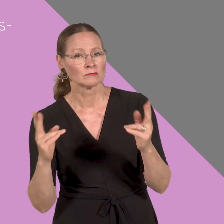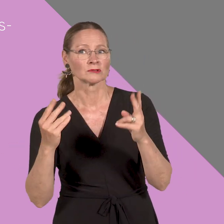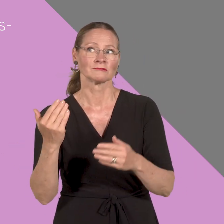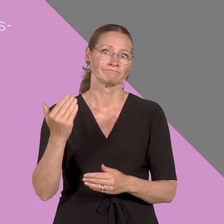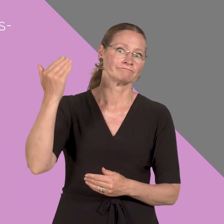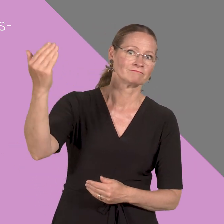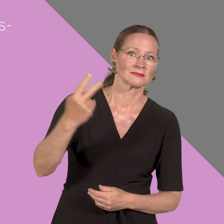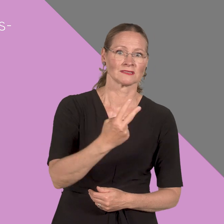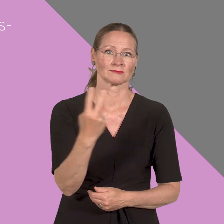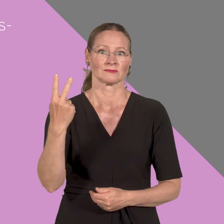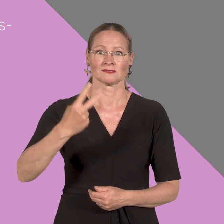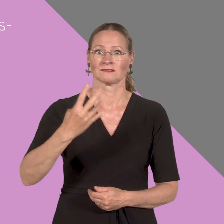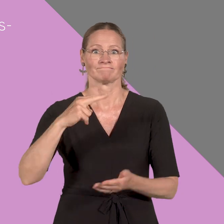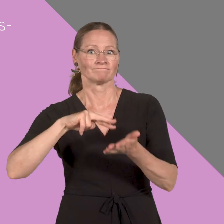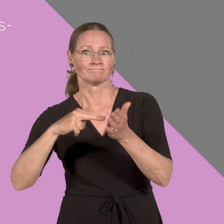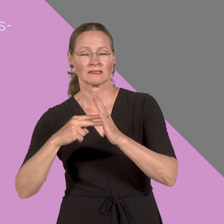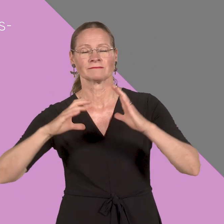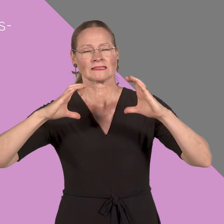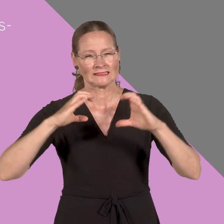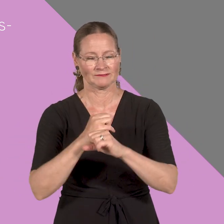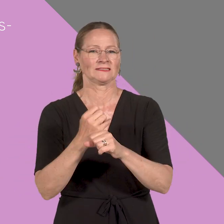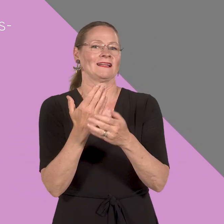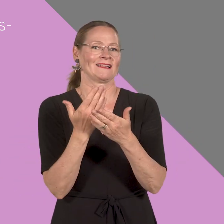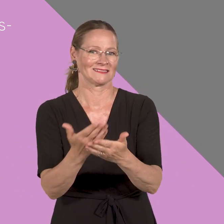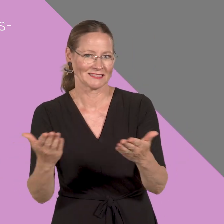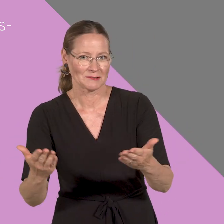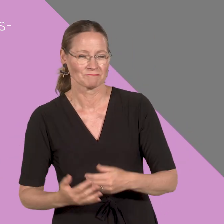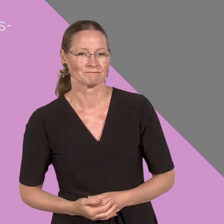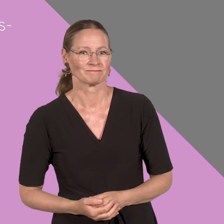sekä tiivistelmän tulevan vuoden 2024 suunnitelmista.